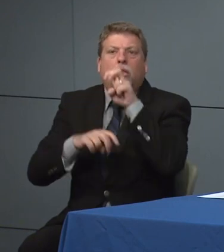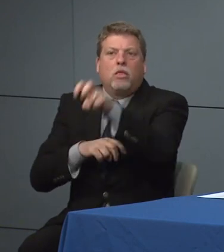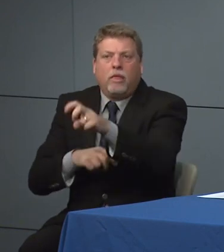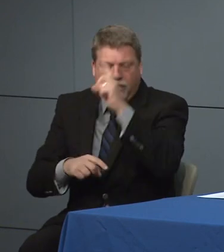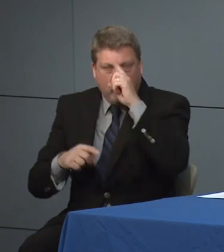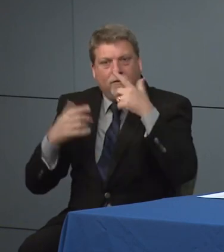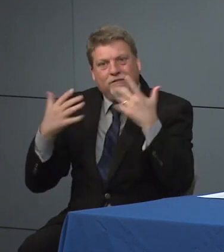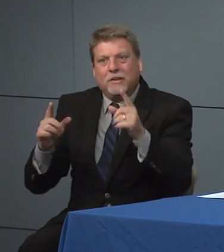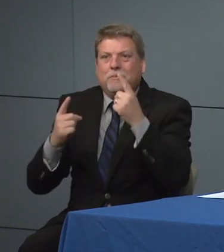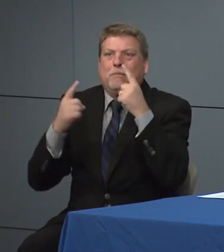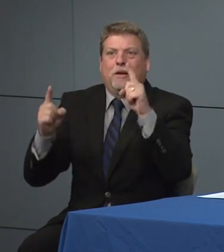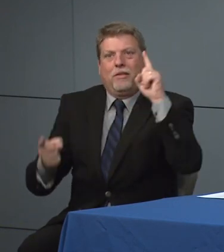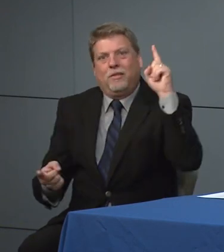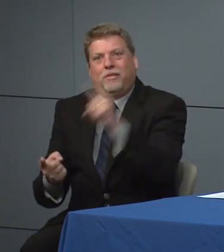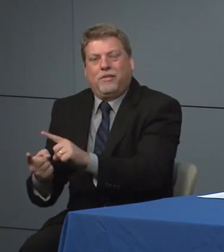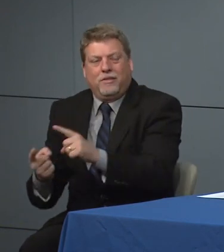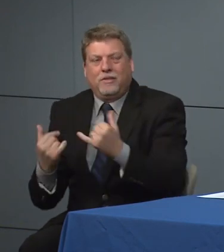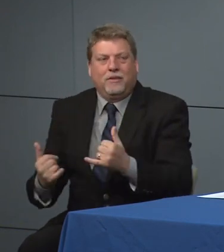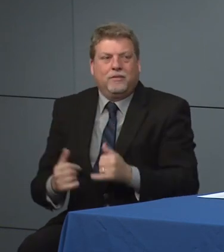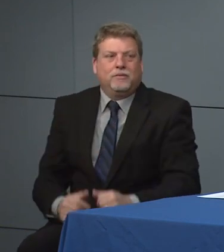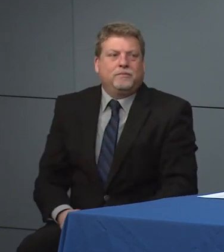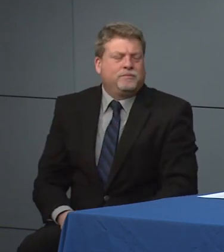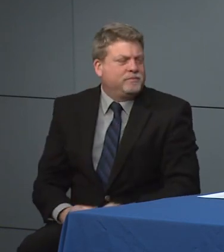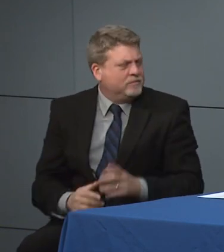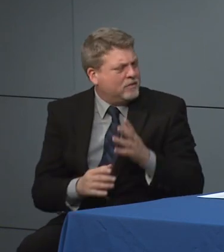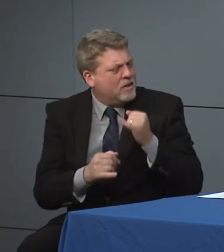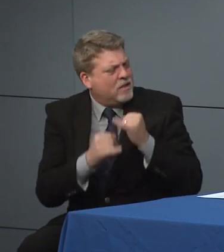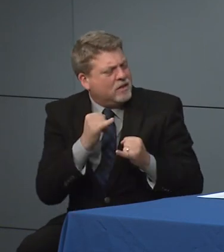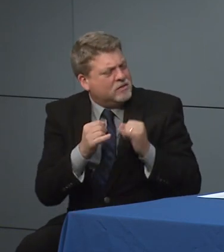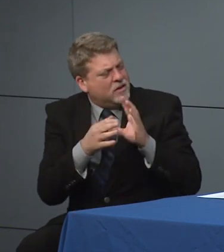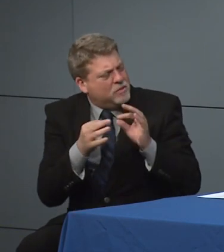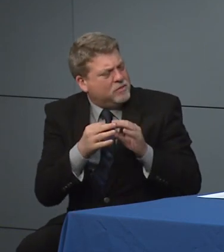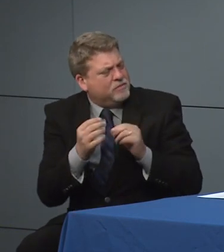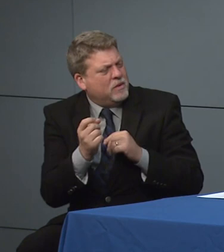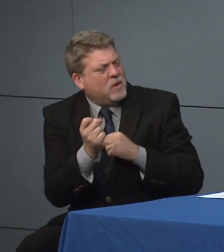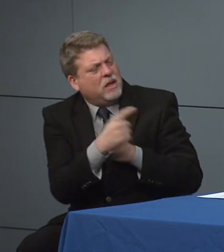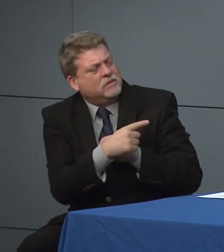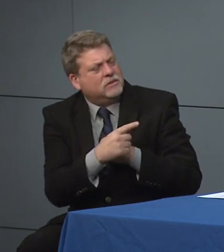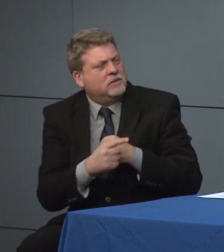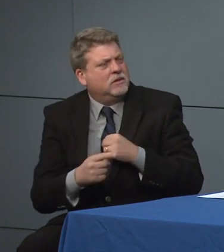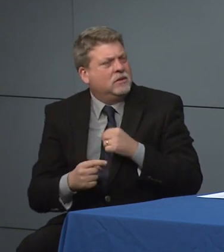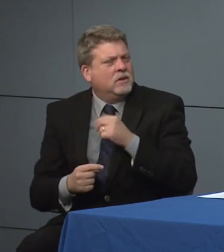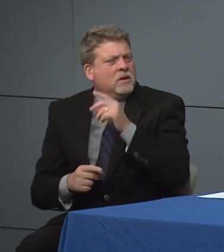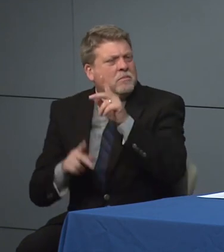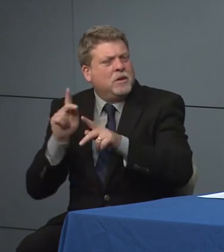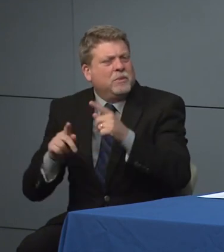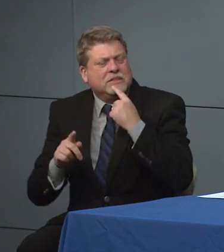de lo más de lo de lo posible, no. Entonces vamos a ver y qué situación estamos después, finalmente se ha dicho mucho de